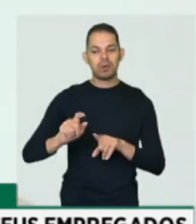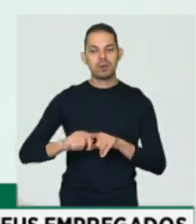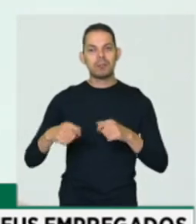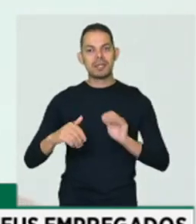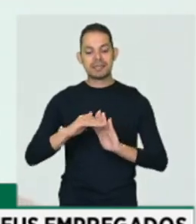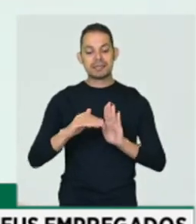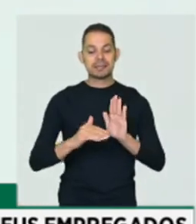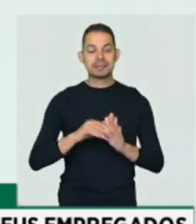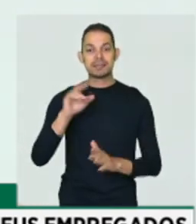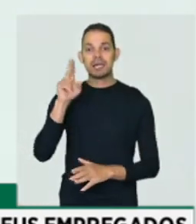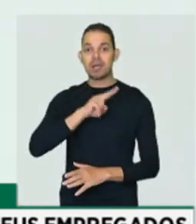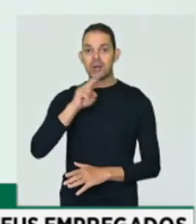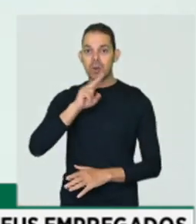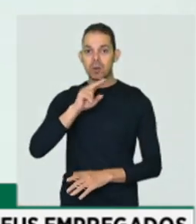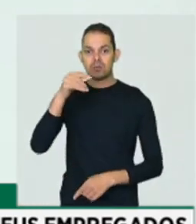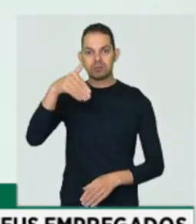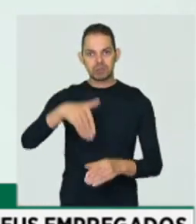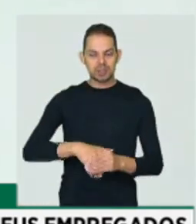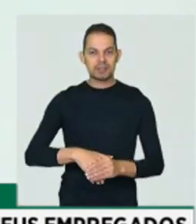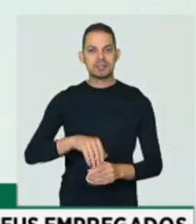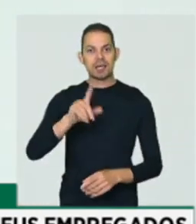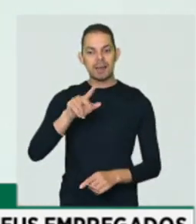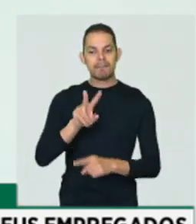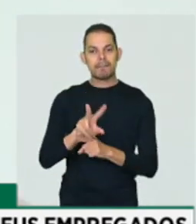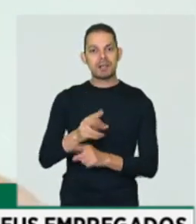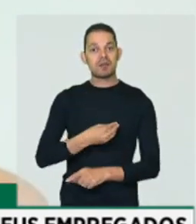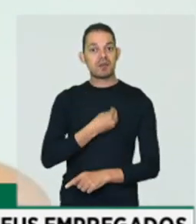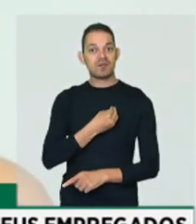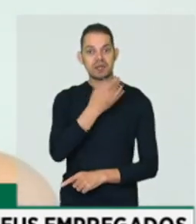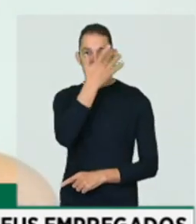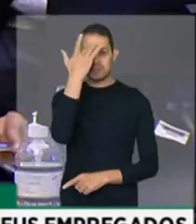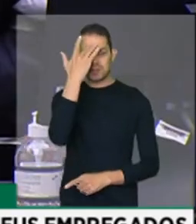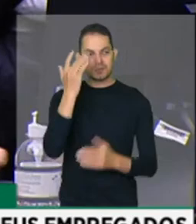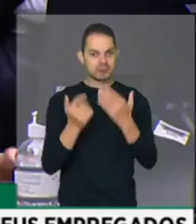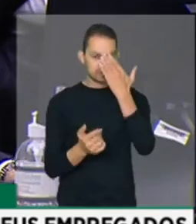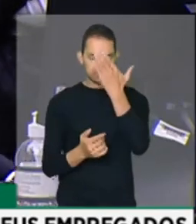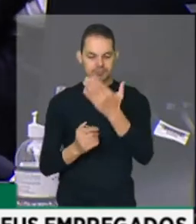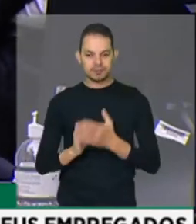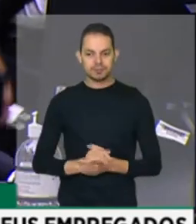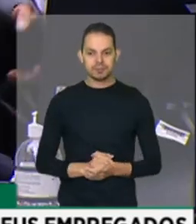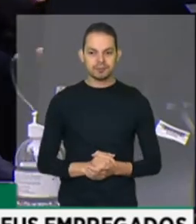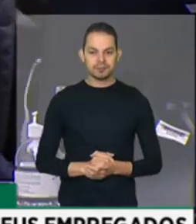PROJETO DE SUSPENSÃO DE DESPEJOS NA PANDEMIA PRECISA SER PAUTADO COM URGÊNCIA, É QUESTÃO DE VIDA DAS PESSOAS,